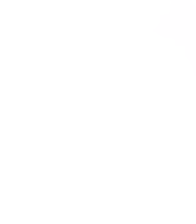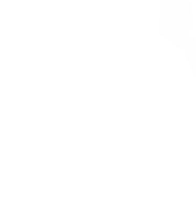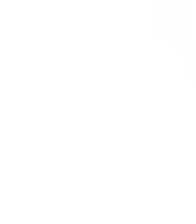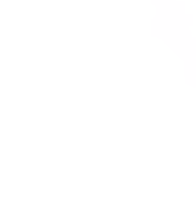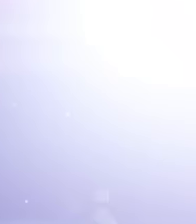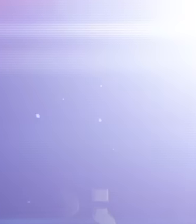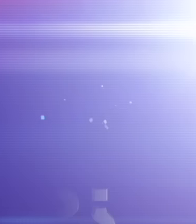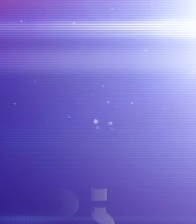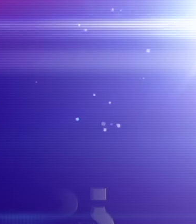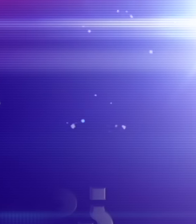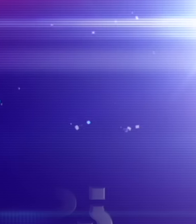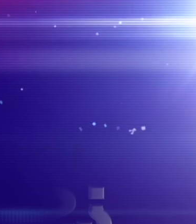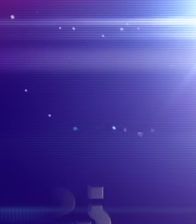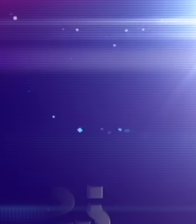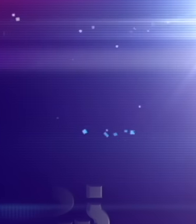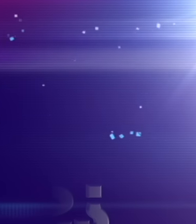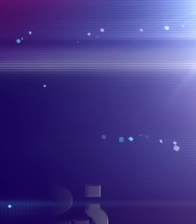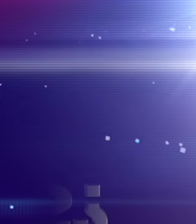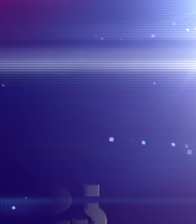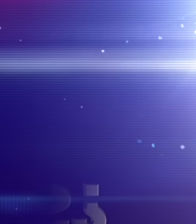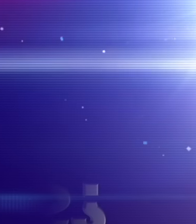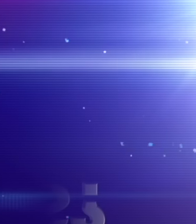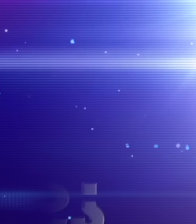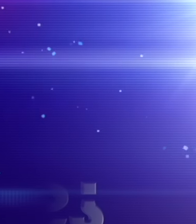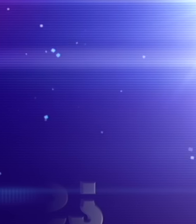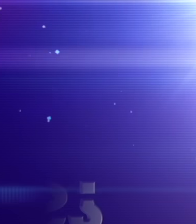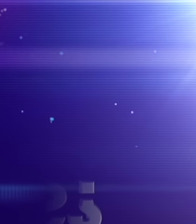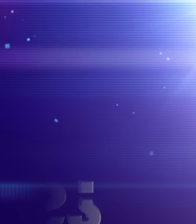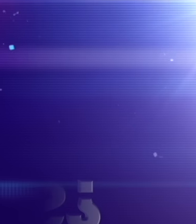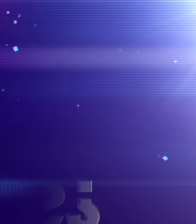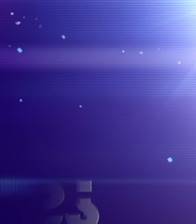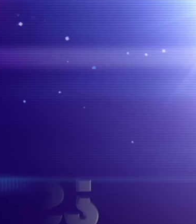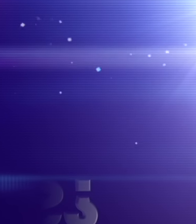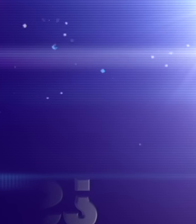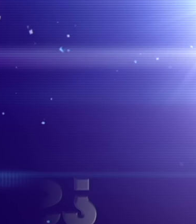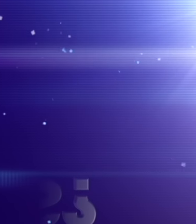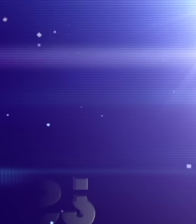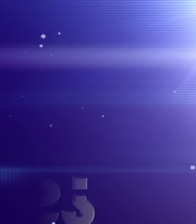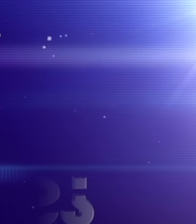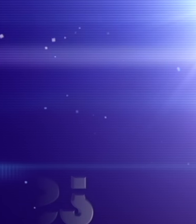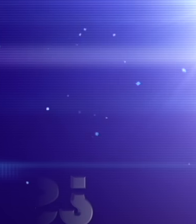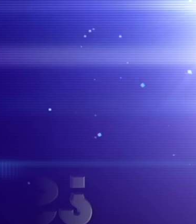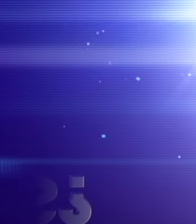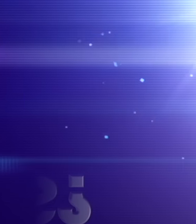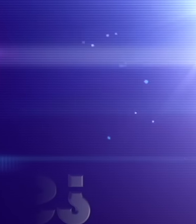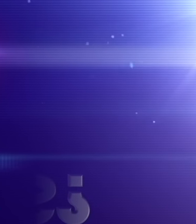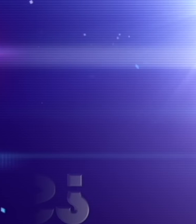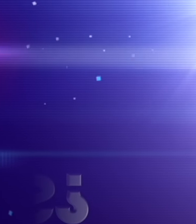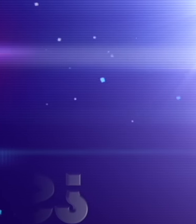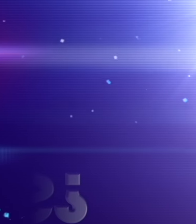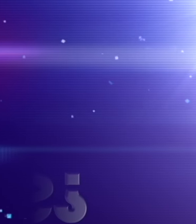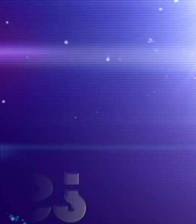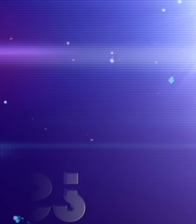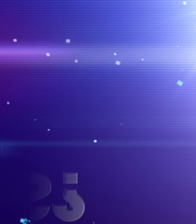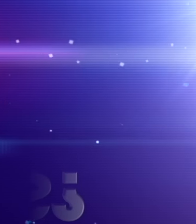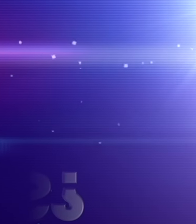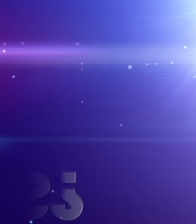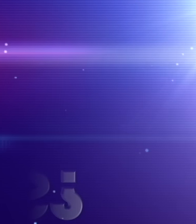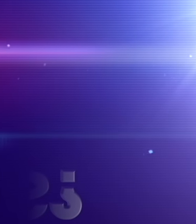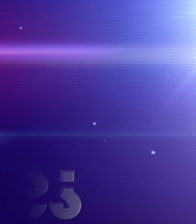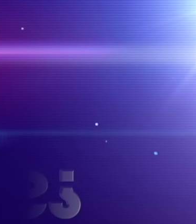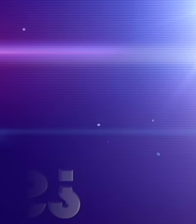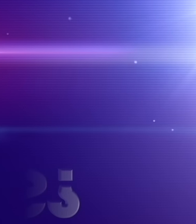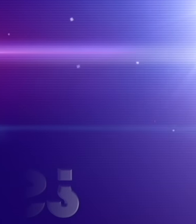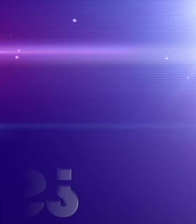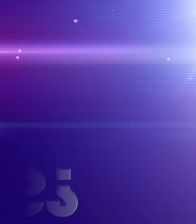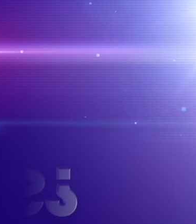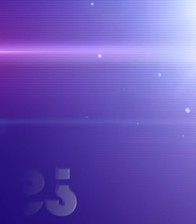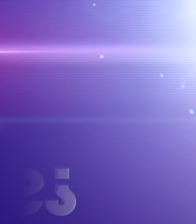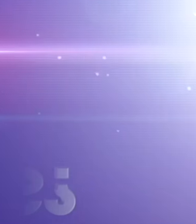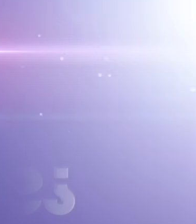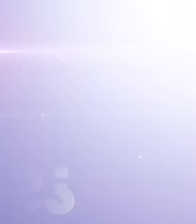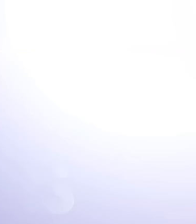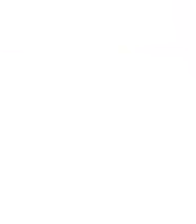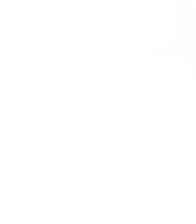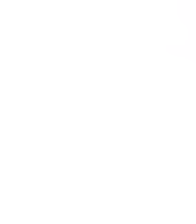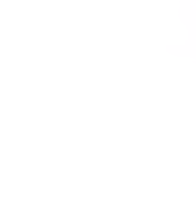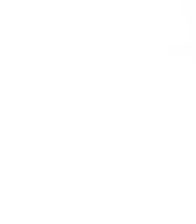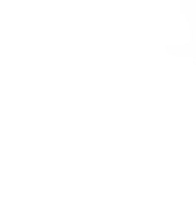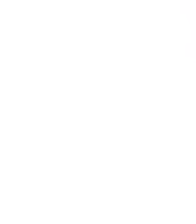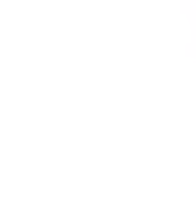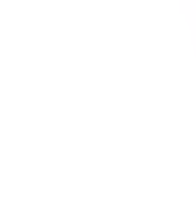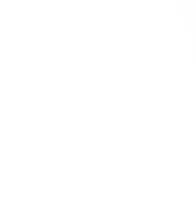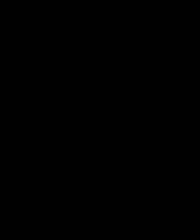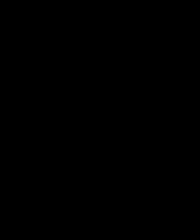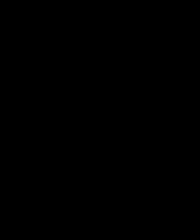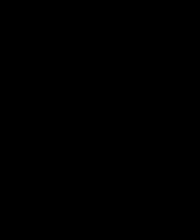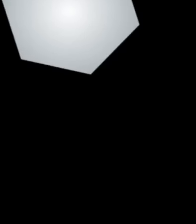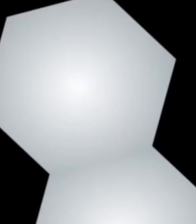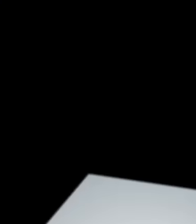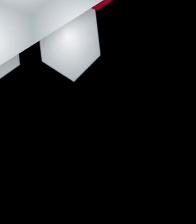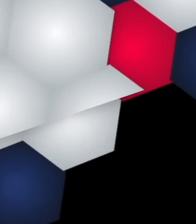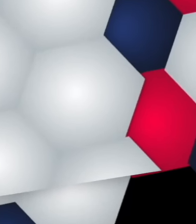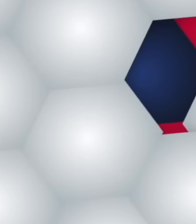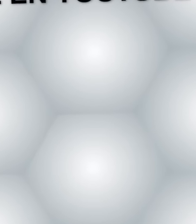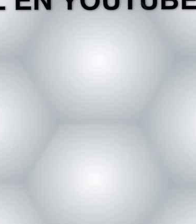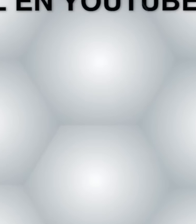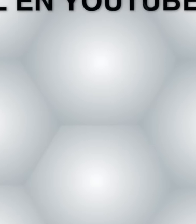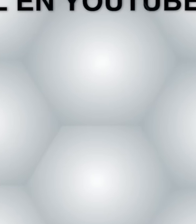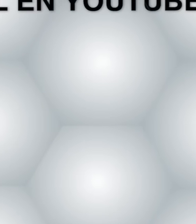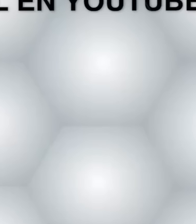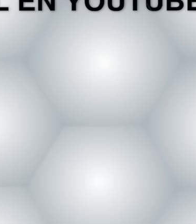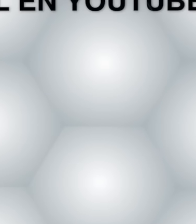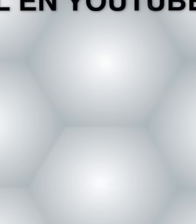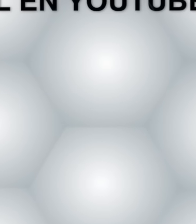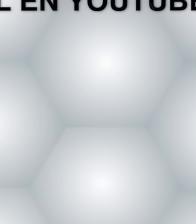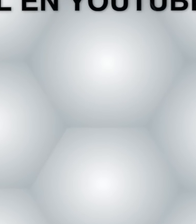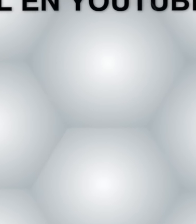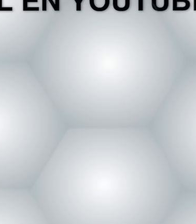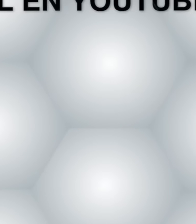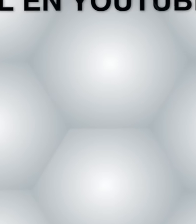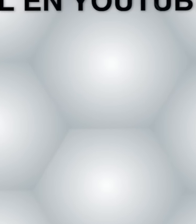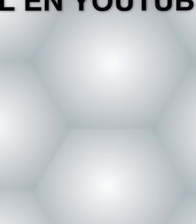Yeah.